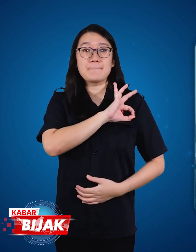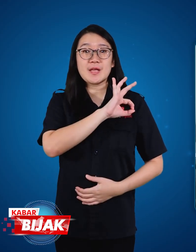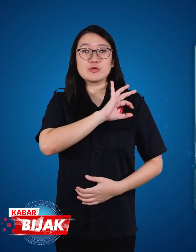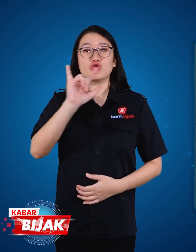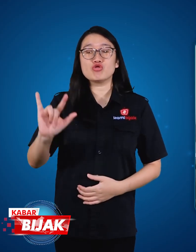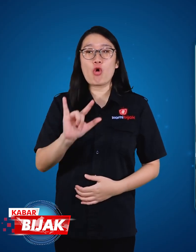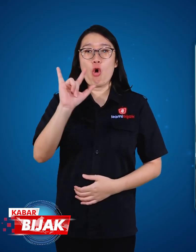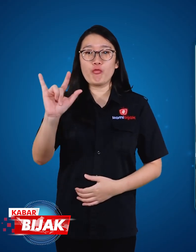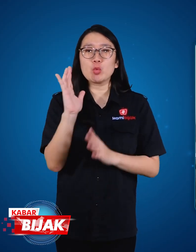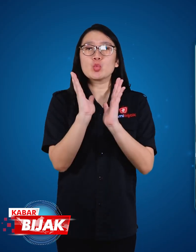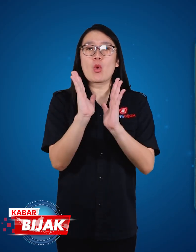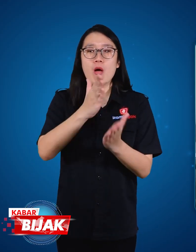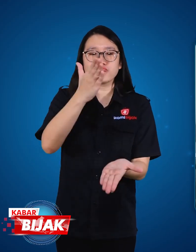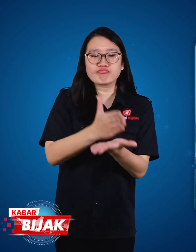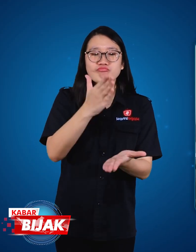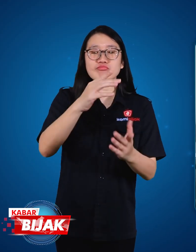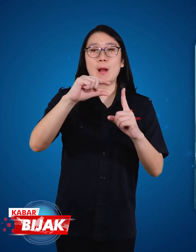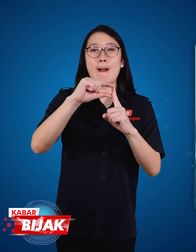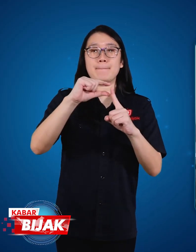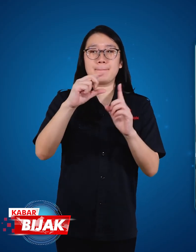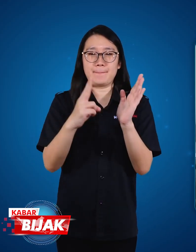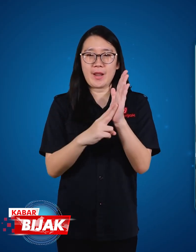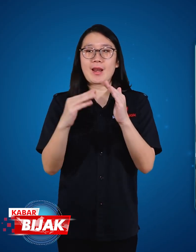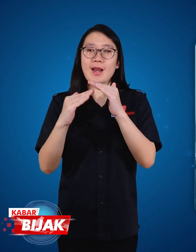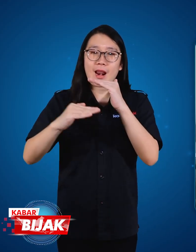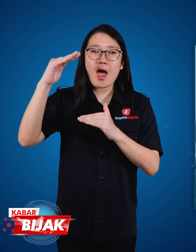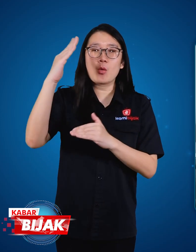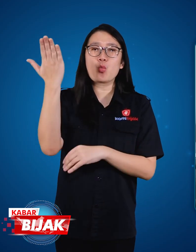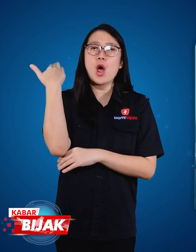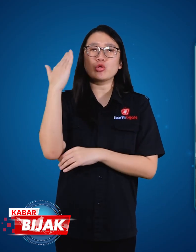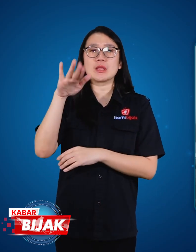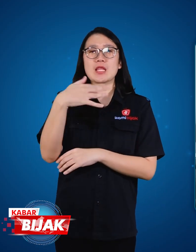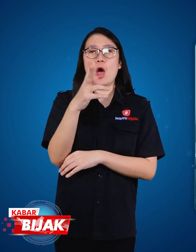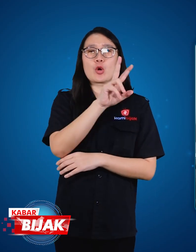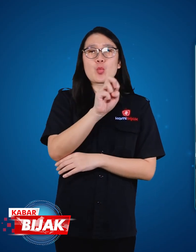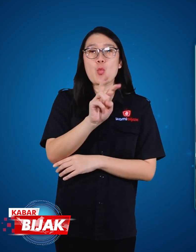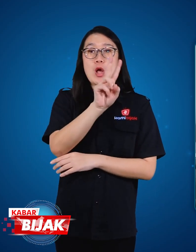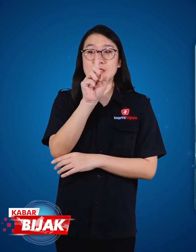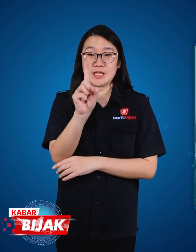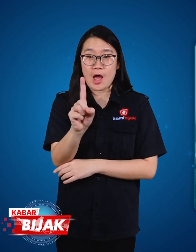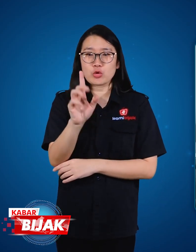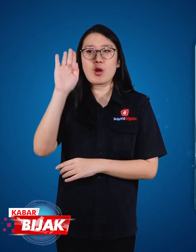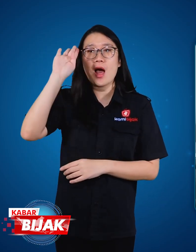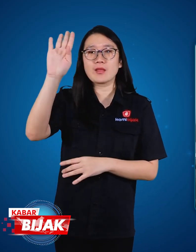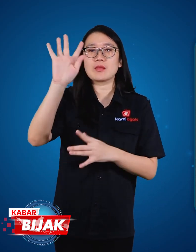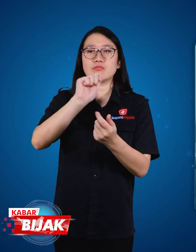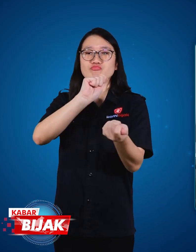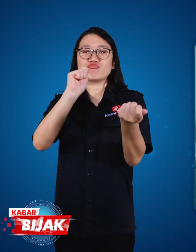Presiden Jokowi sudah mengesahkan keputusan atas kenaikan PPN sejak tahun 2021